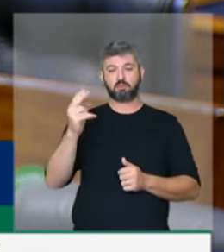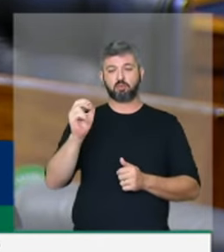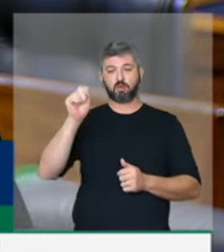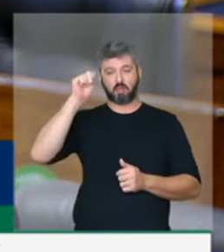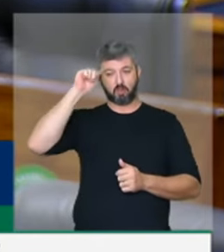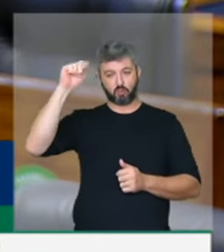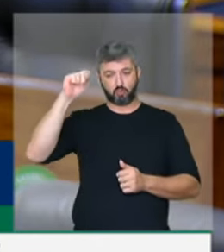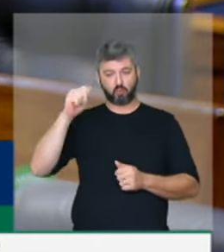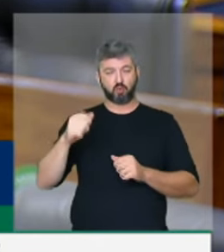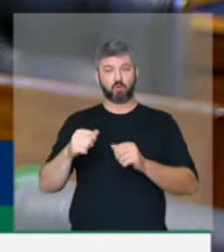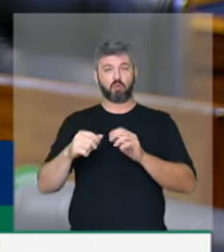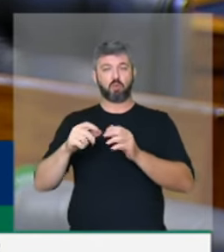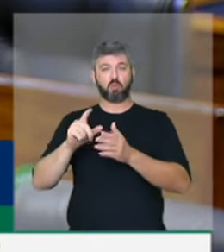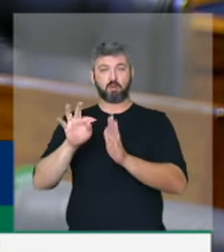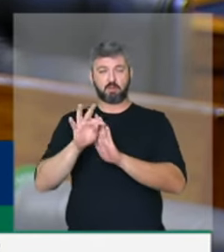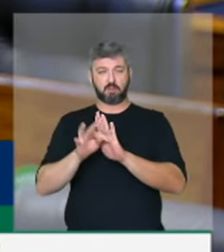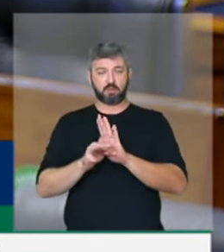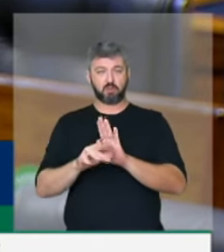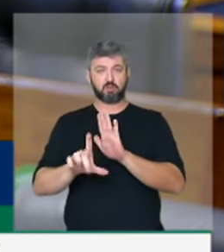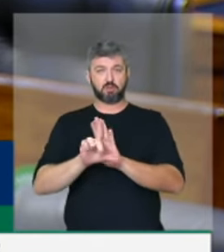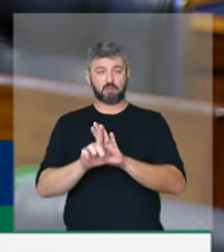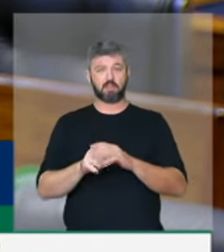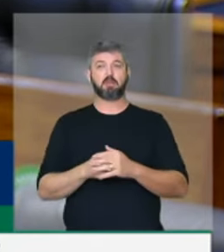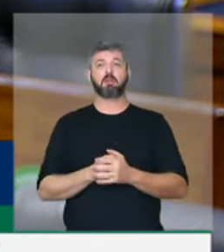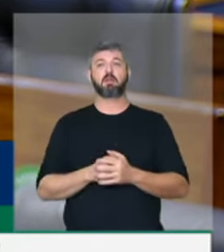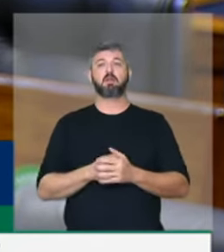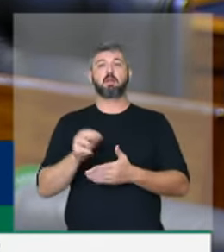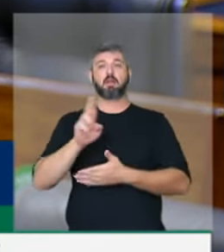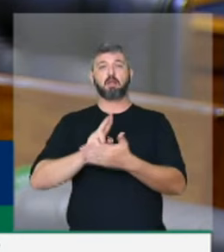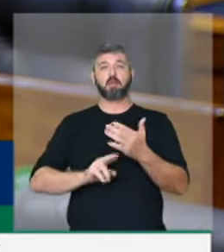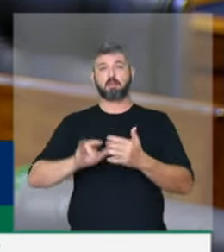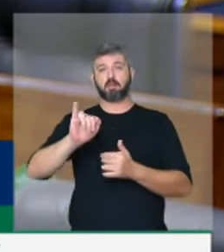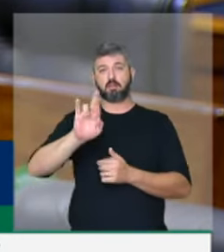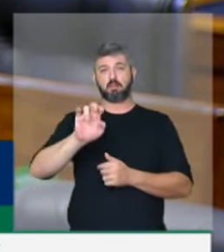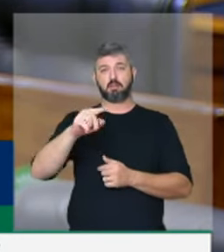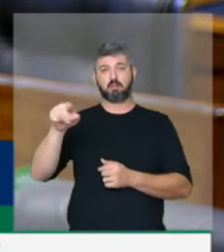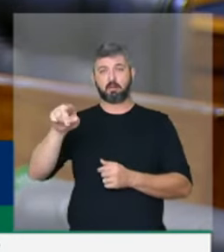RELATOR. CHEGAMOS A UM... A UM... CONSENSO SOBRE COMO AVANÇAR NESSE PROJETO É UMA